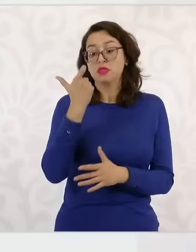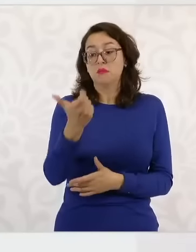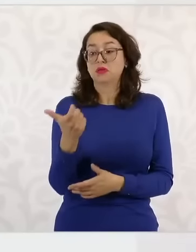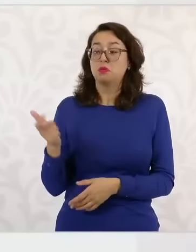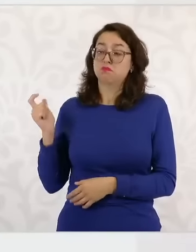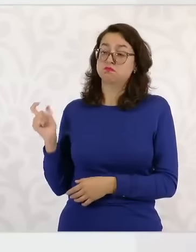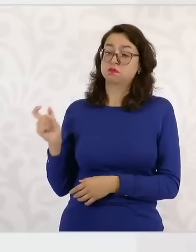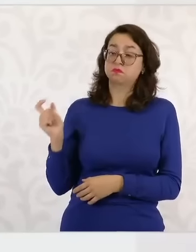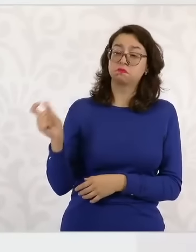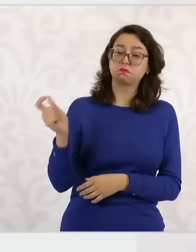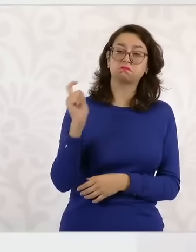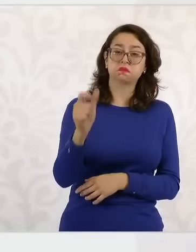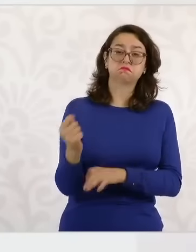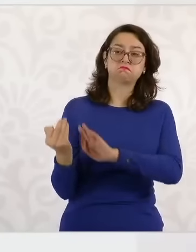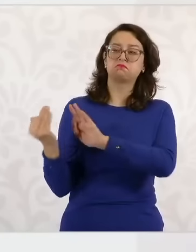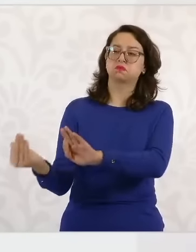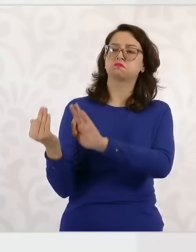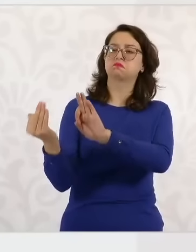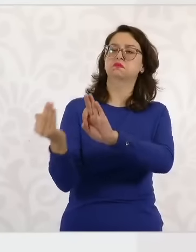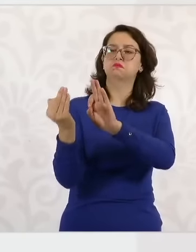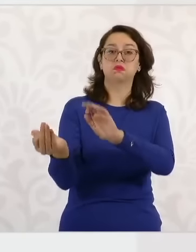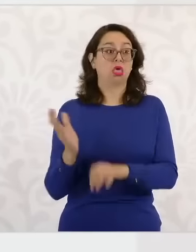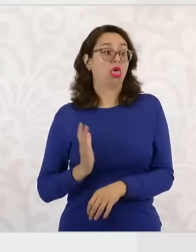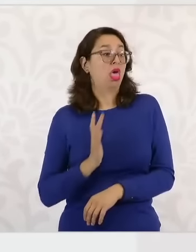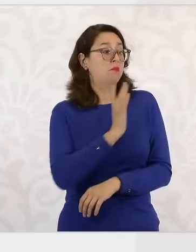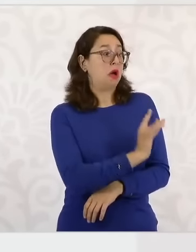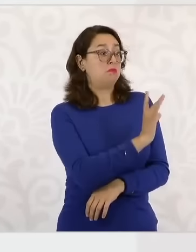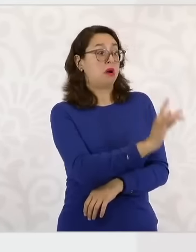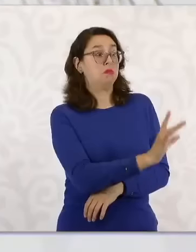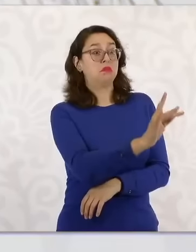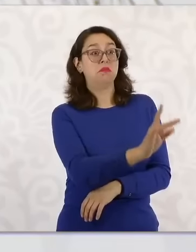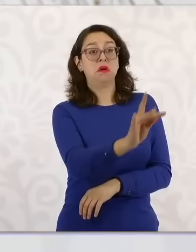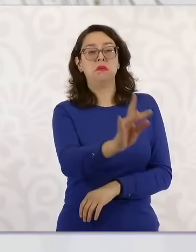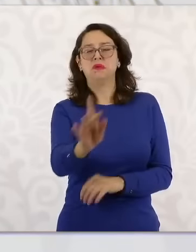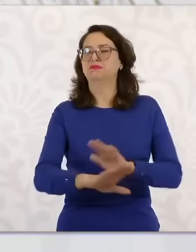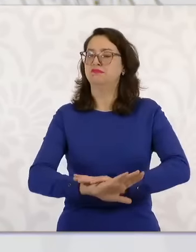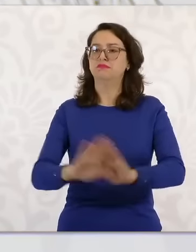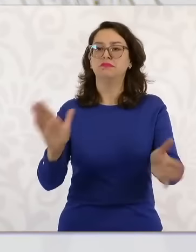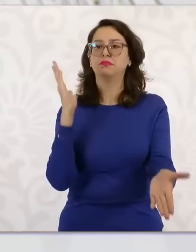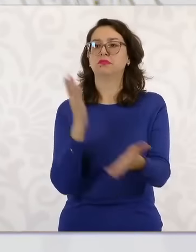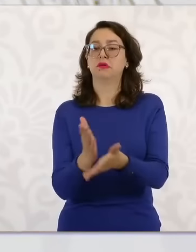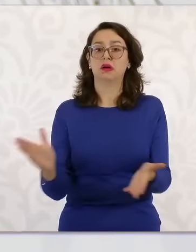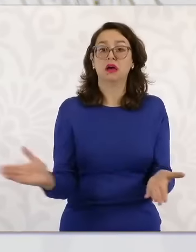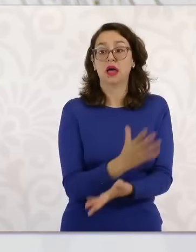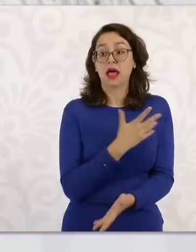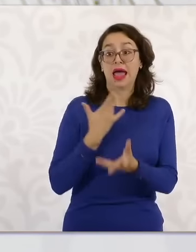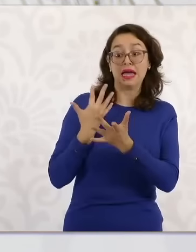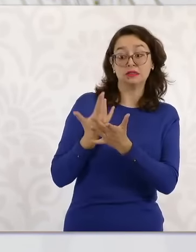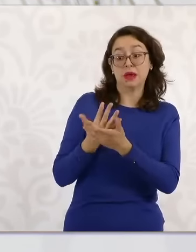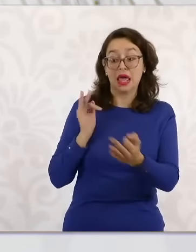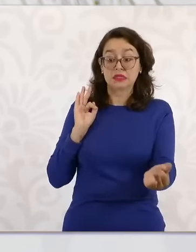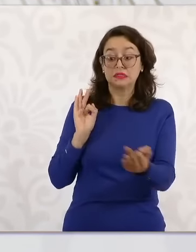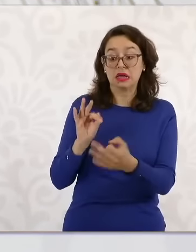al pueblo, sin intermediarios y sin el uso electoral que antes le daban a los apoyos